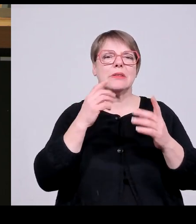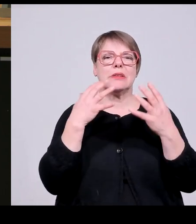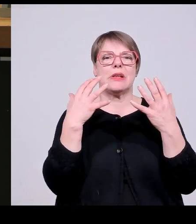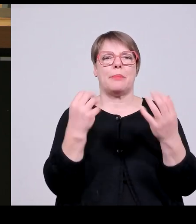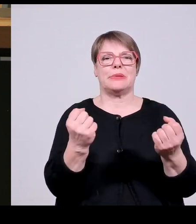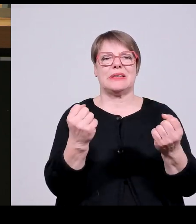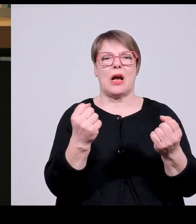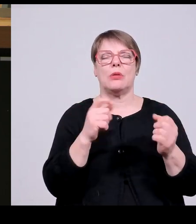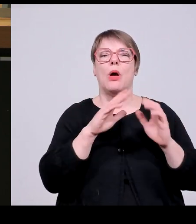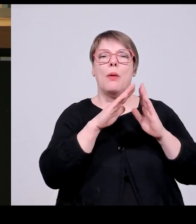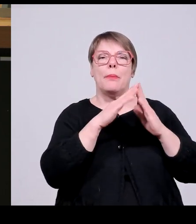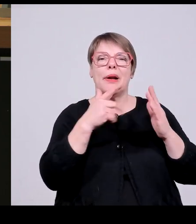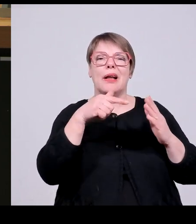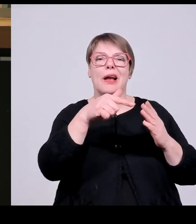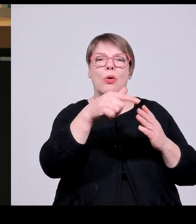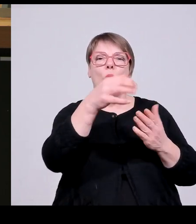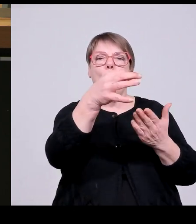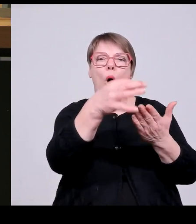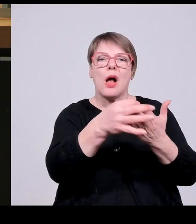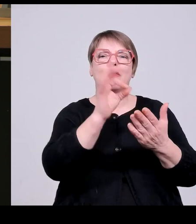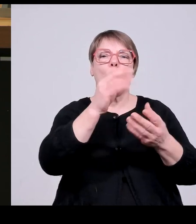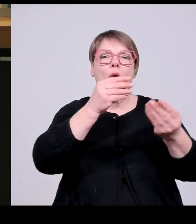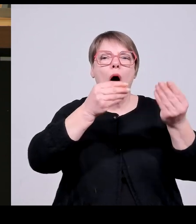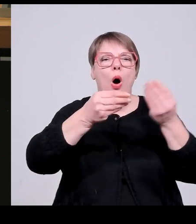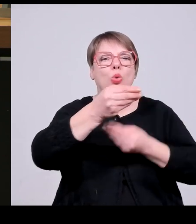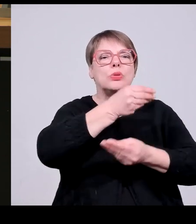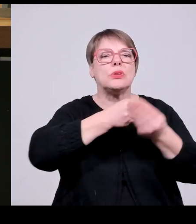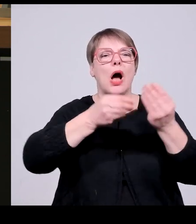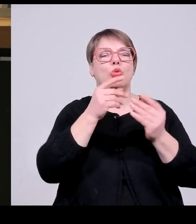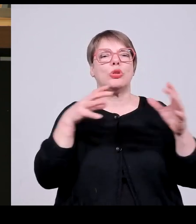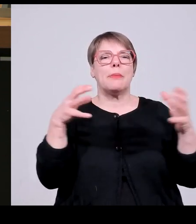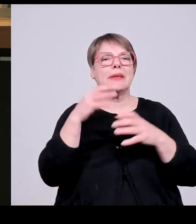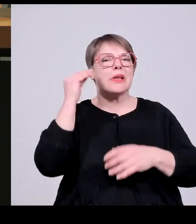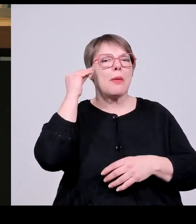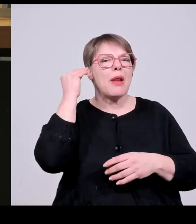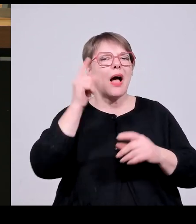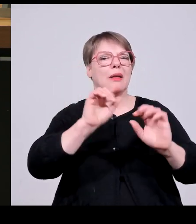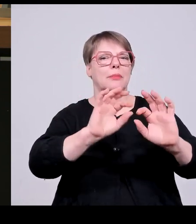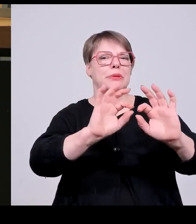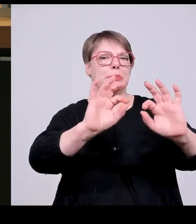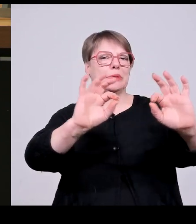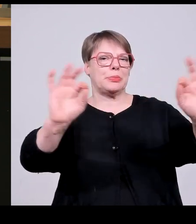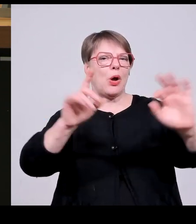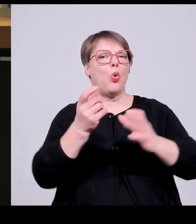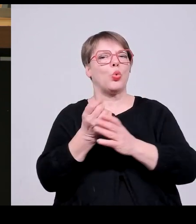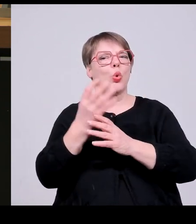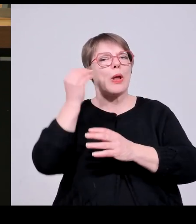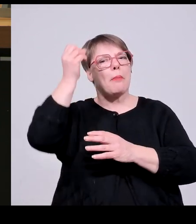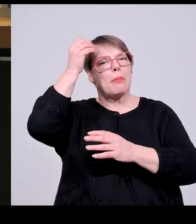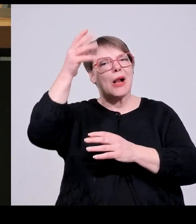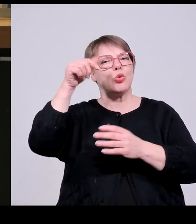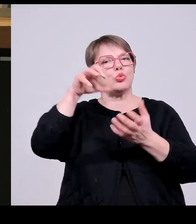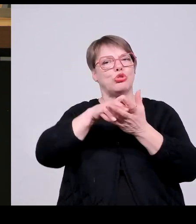Ort sind Bibliotheken längst mehr als Wissensspeicher. Bibliotheken erfüllen inzwischen auch viele soziale